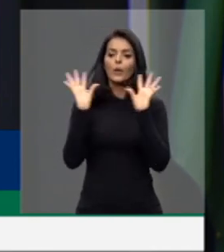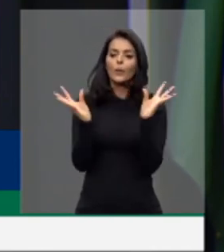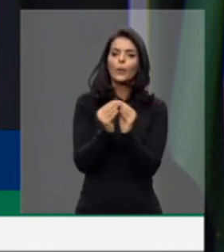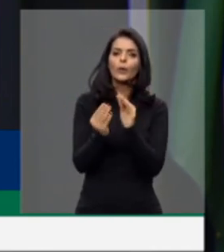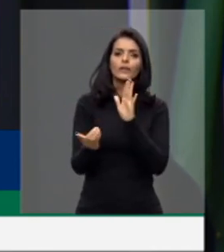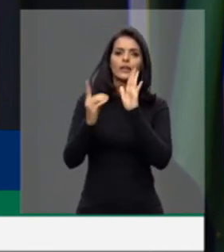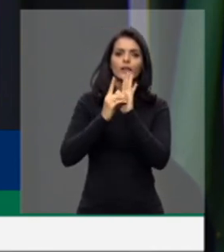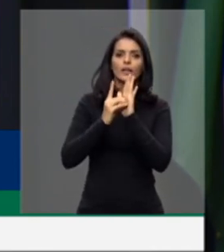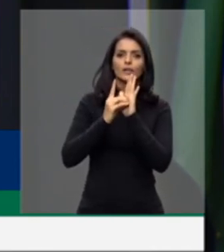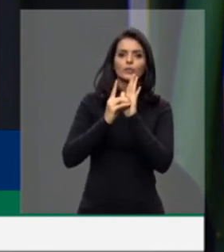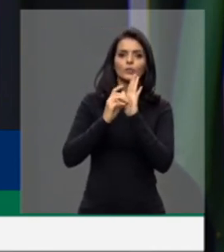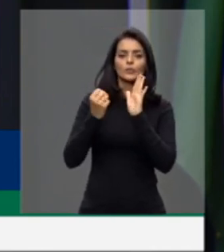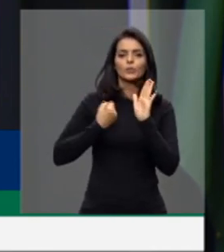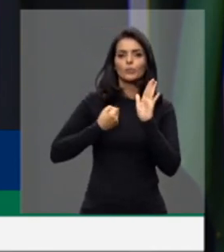ÚLTIMOS ANOS A CNN ACUMULA GRANDE NÚMERO DE ATRIBUIÇÕ